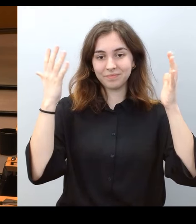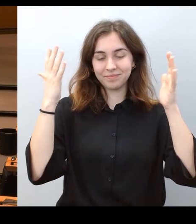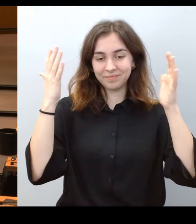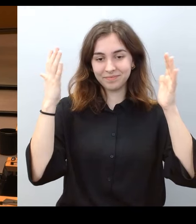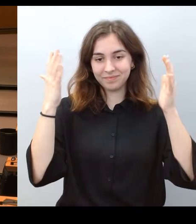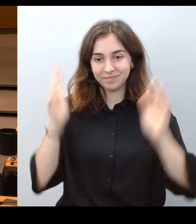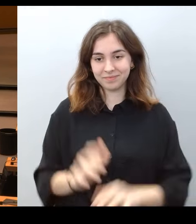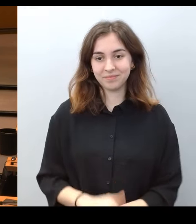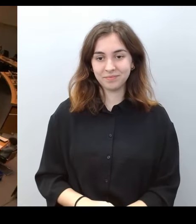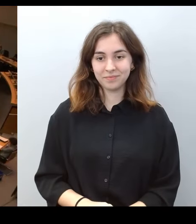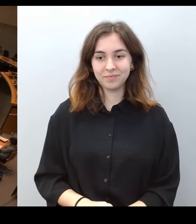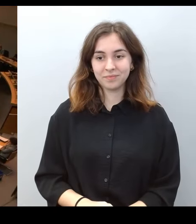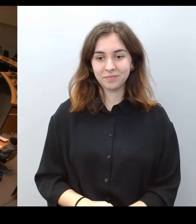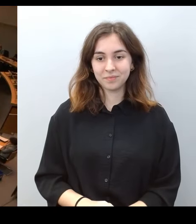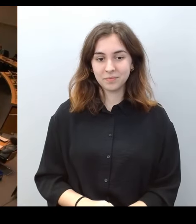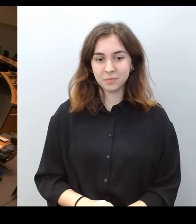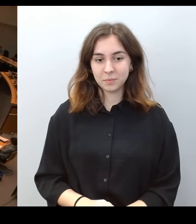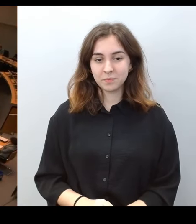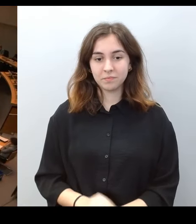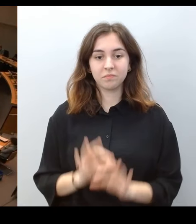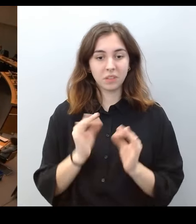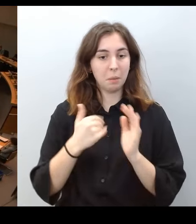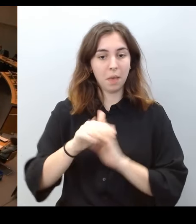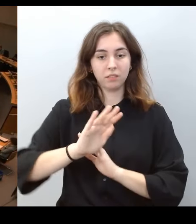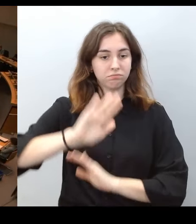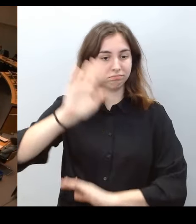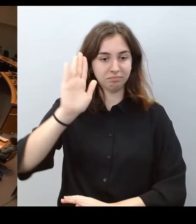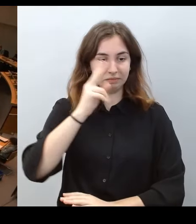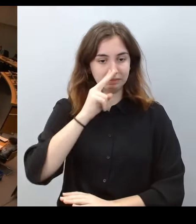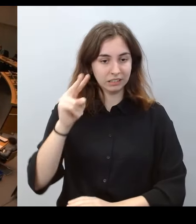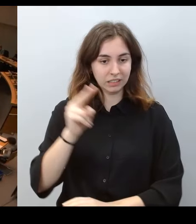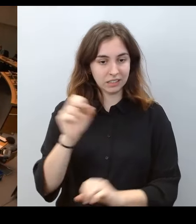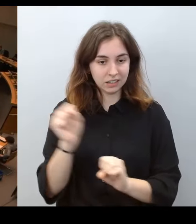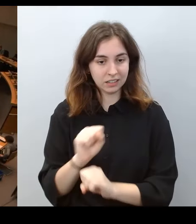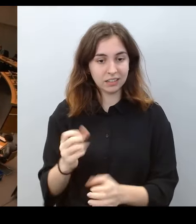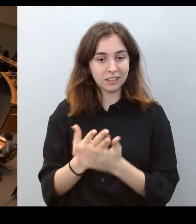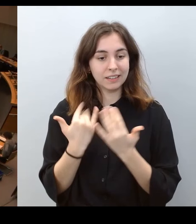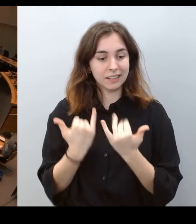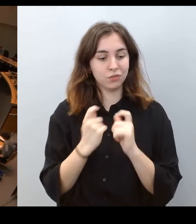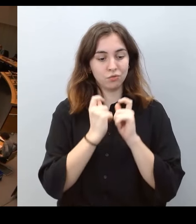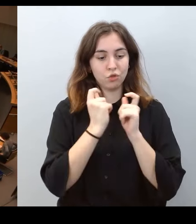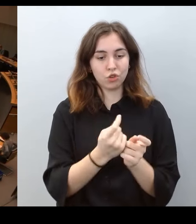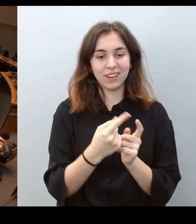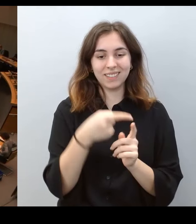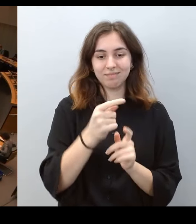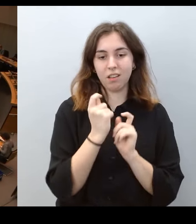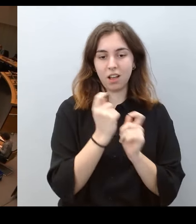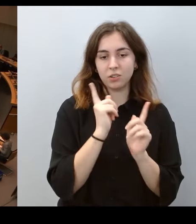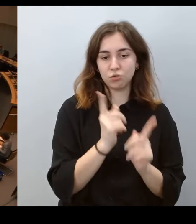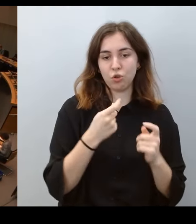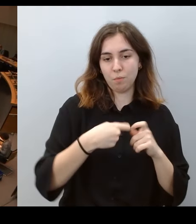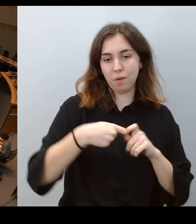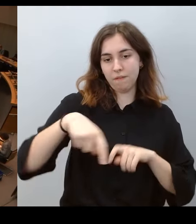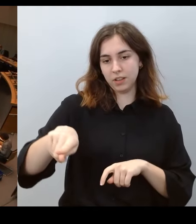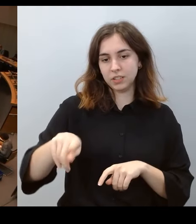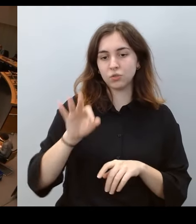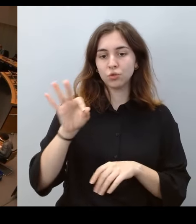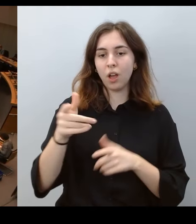(Beifall) (Rednerwechsel) Weitere Wortmeldungen liegen nicht vor. Vorgeschlagen wird die Überweisung des Antrags federführend an den Ausschuss für Mobilität und Verkehr sowie mitberatend an den Ausschuss